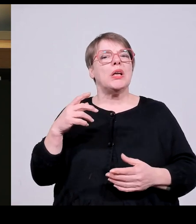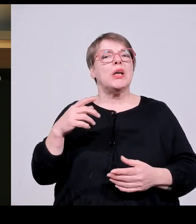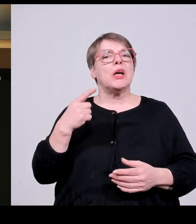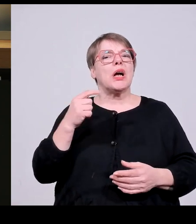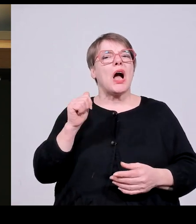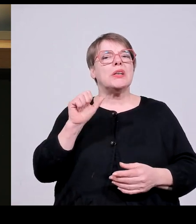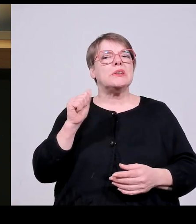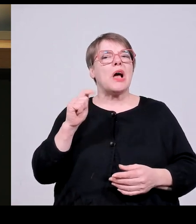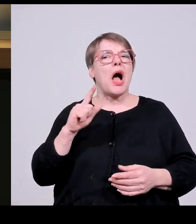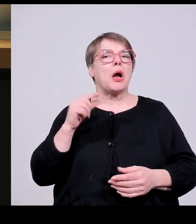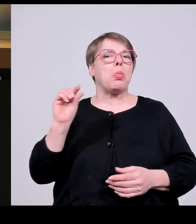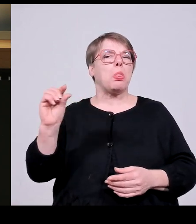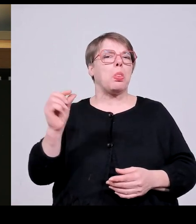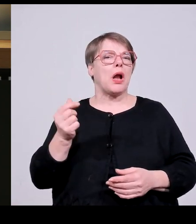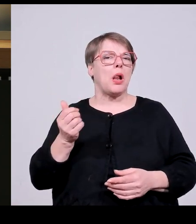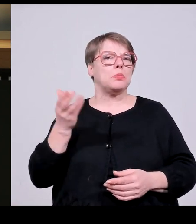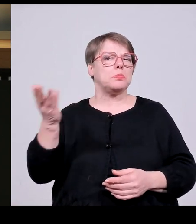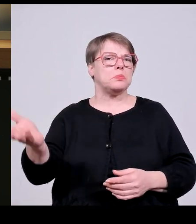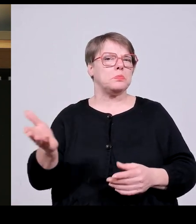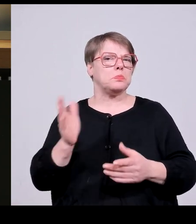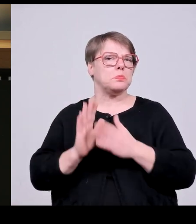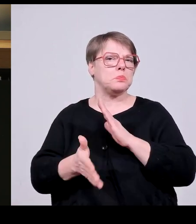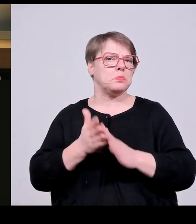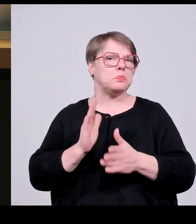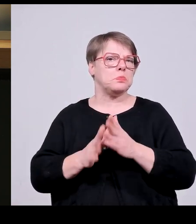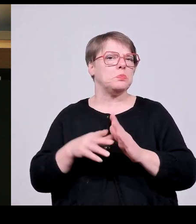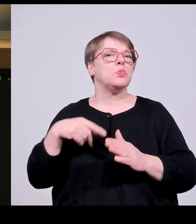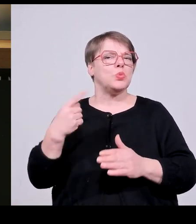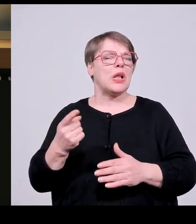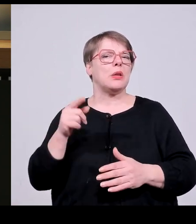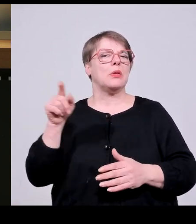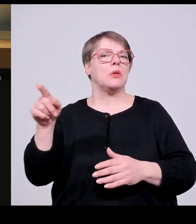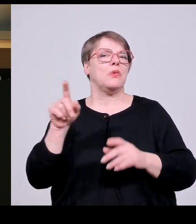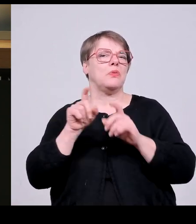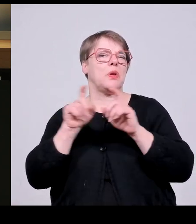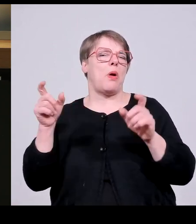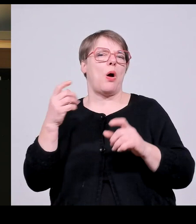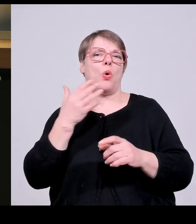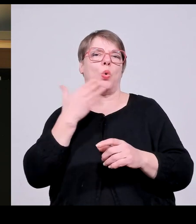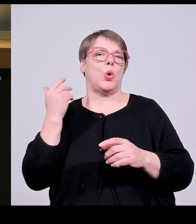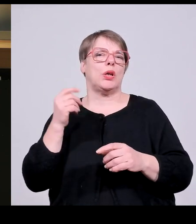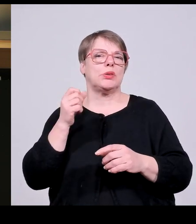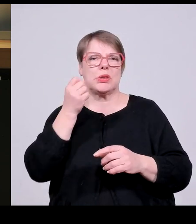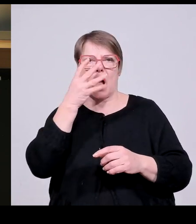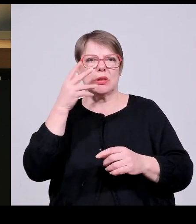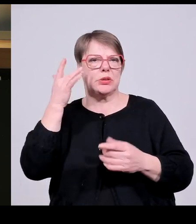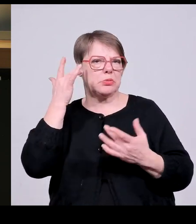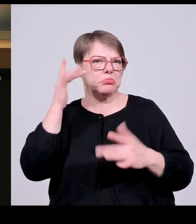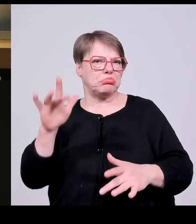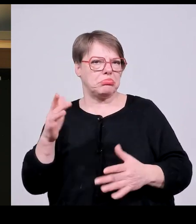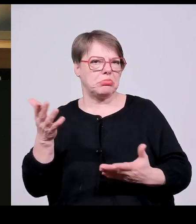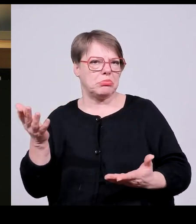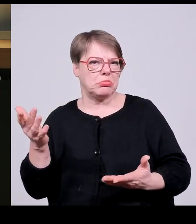im Berliner Landeshaushalt zur Verfügung stehen, sondern für einen sehr langen Zeitraum zur Refinanzierung des Kaufpreis gebunden bleiben.